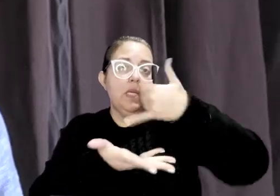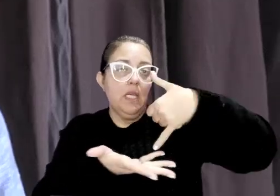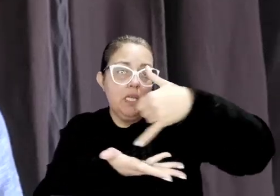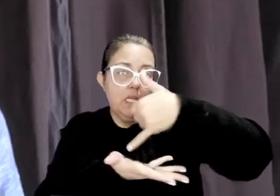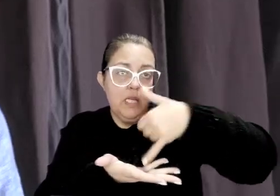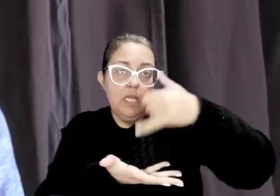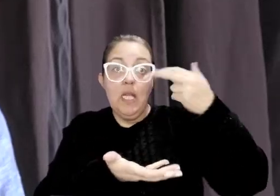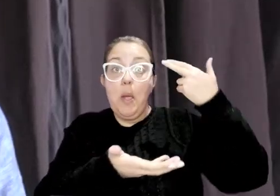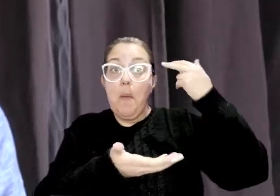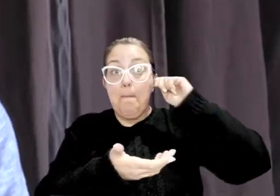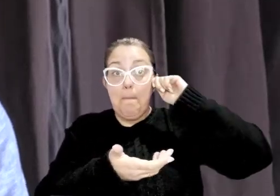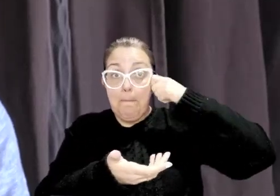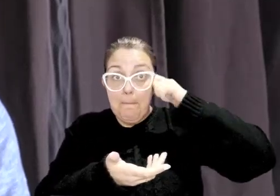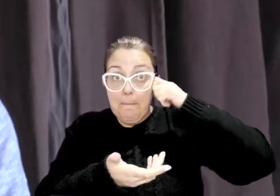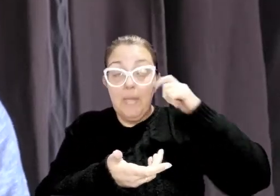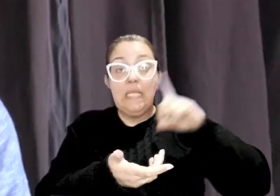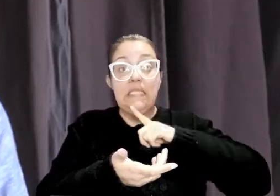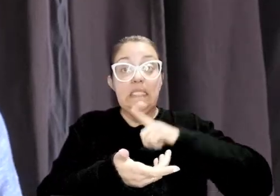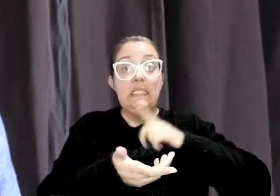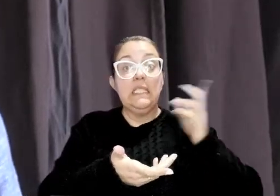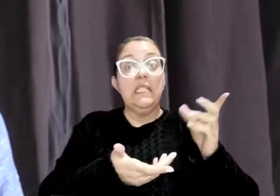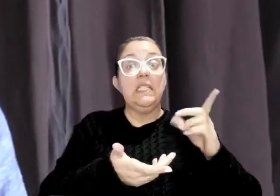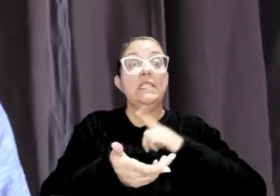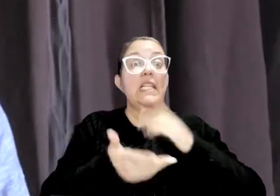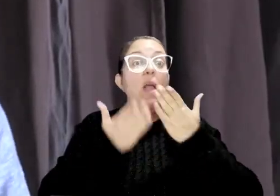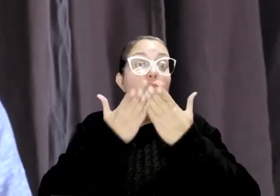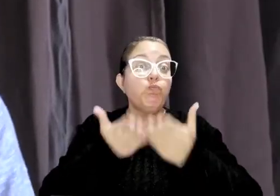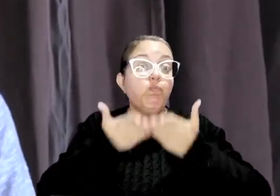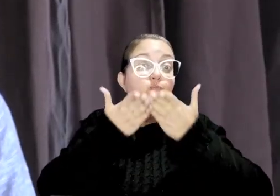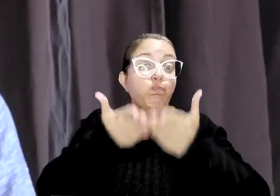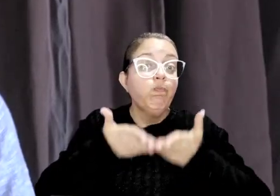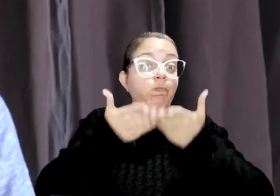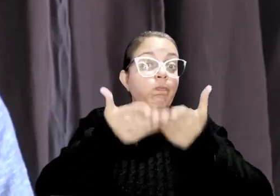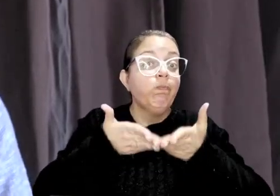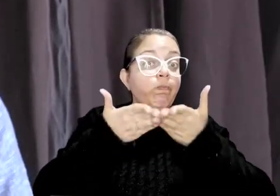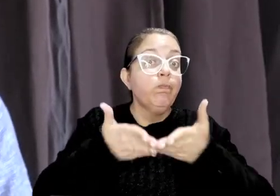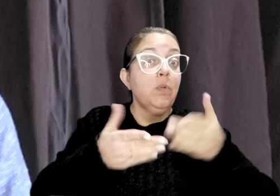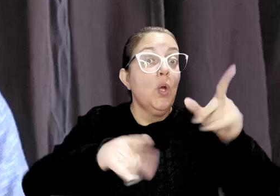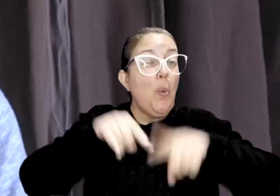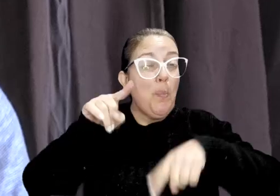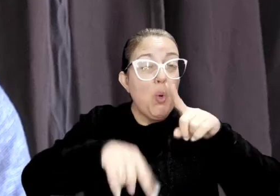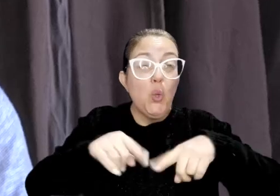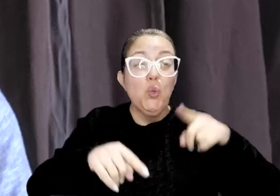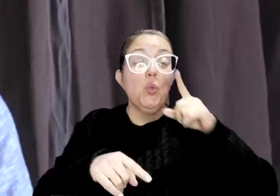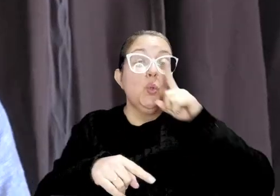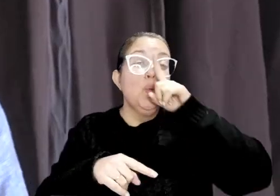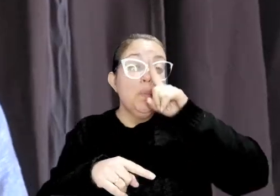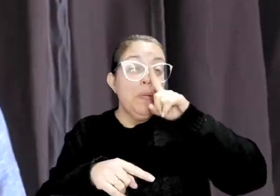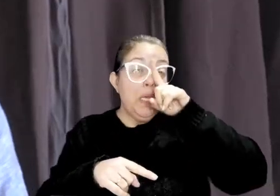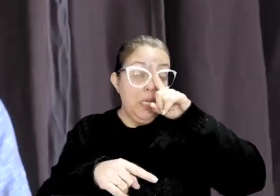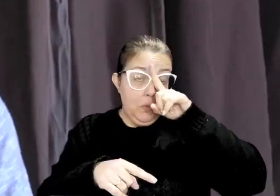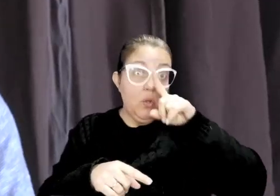muitos navios que estão transportando um produto perigoso tem maiores eventos de vazamento de óleo